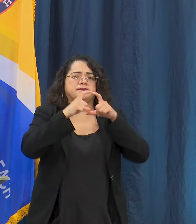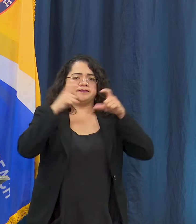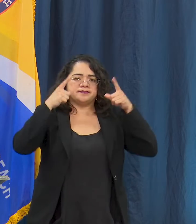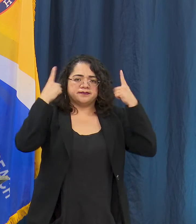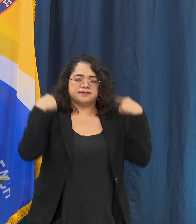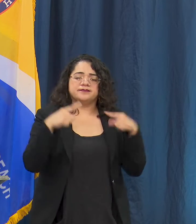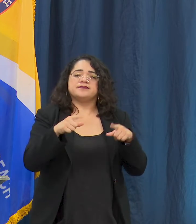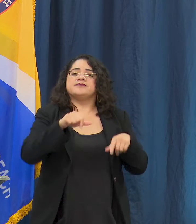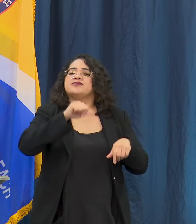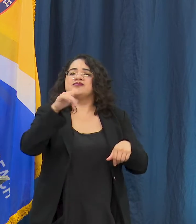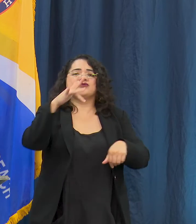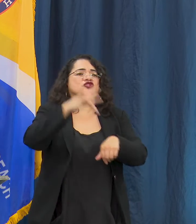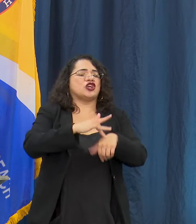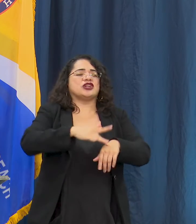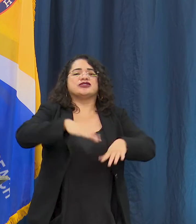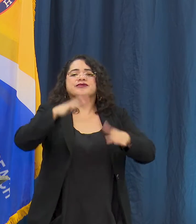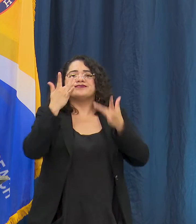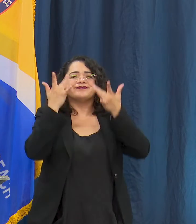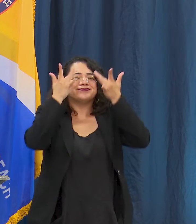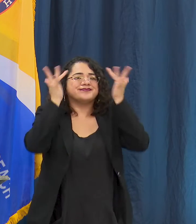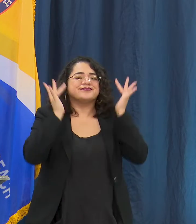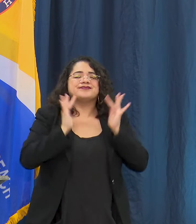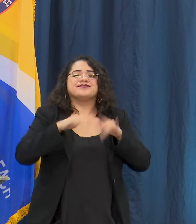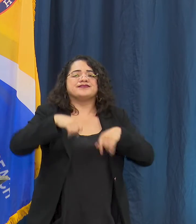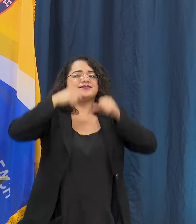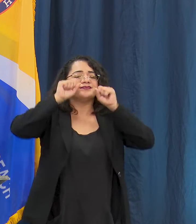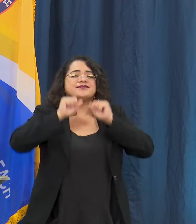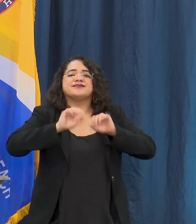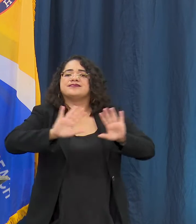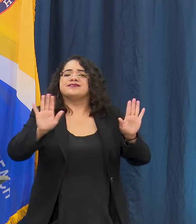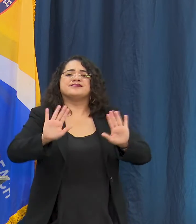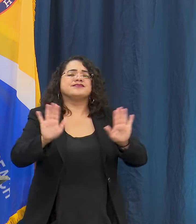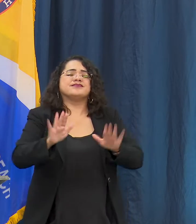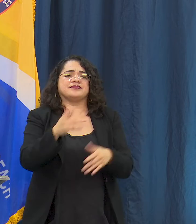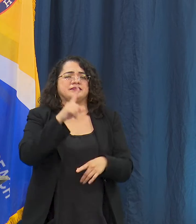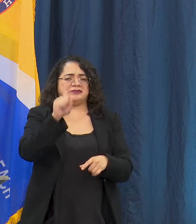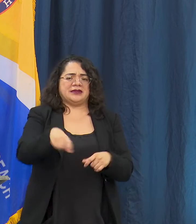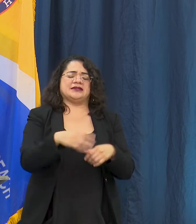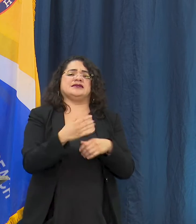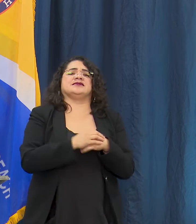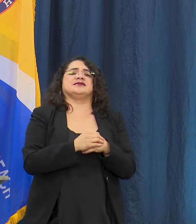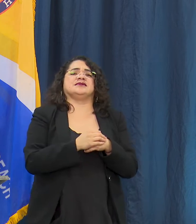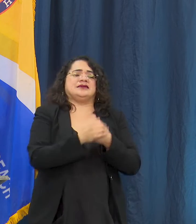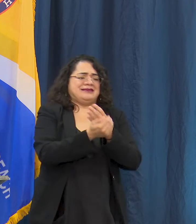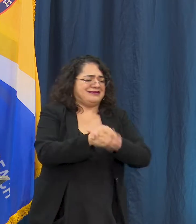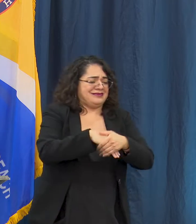say la cara y si si si toca la cara por favor de la bar se las manos segi